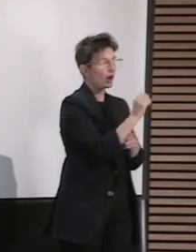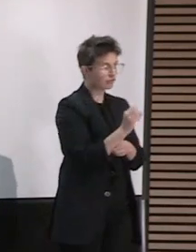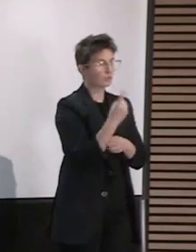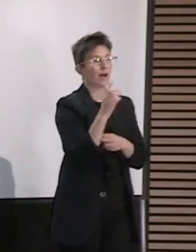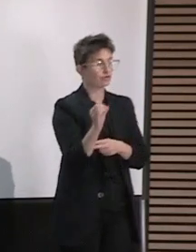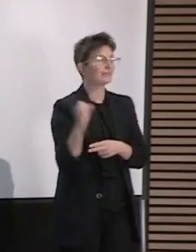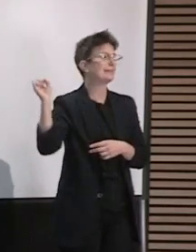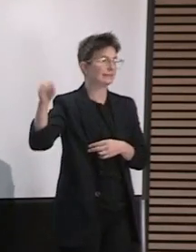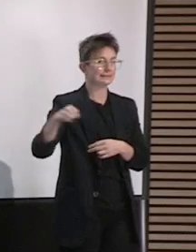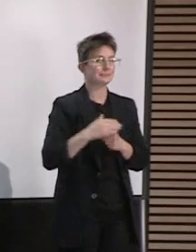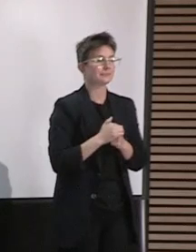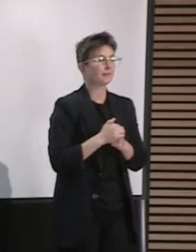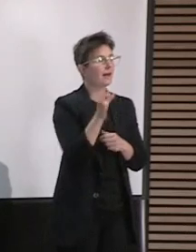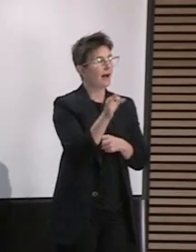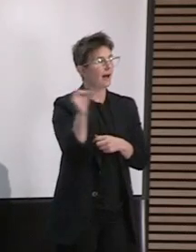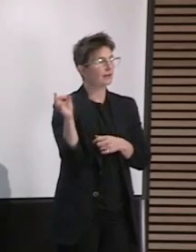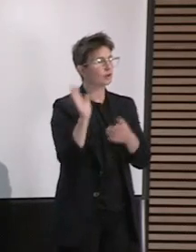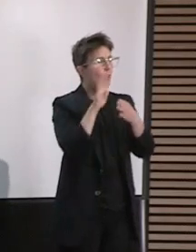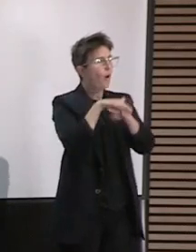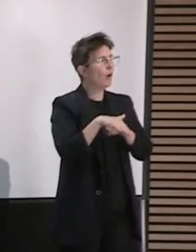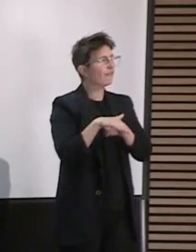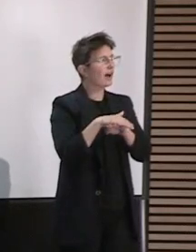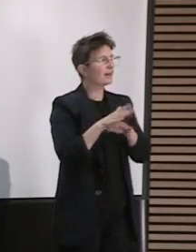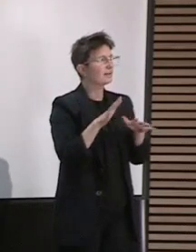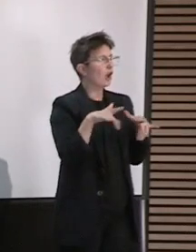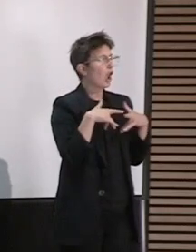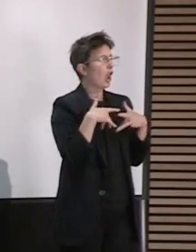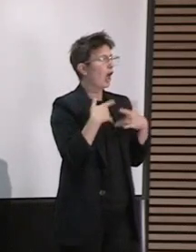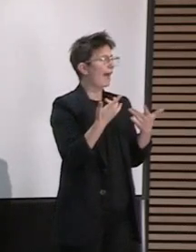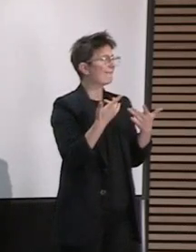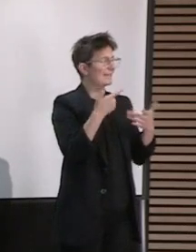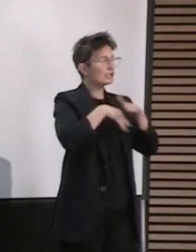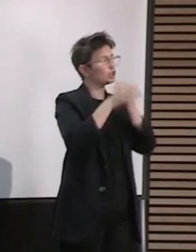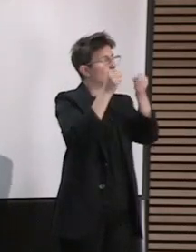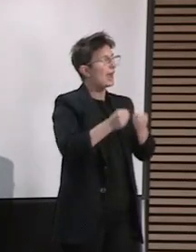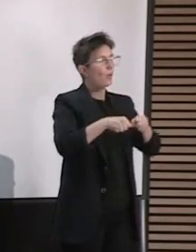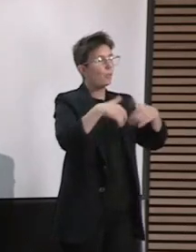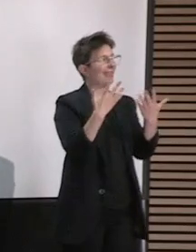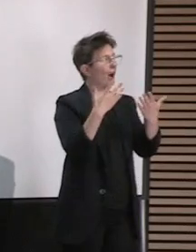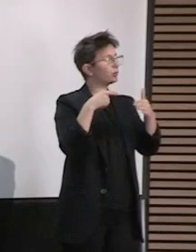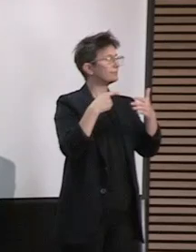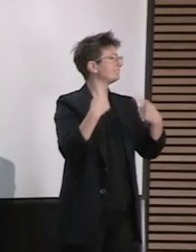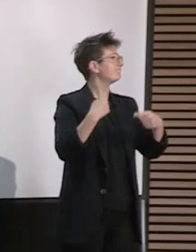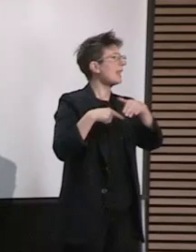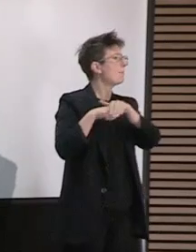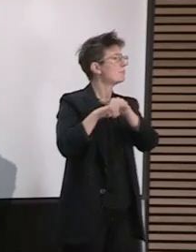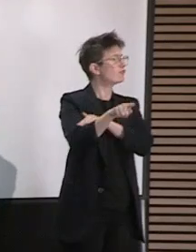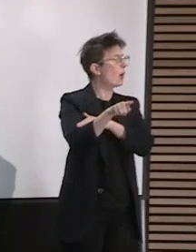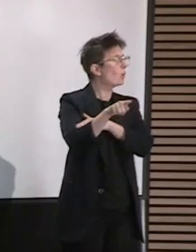pikitia pikitia he 100 te tangata ki ia kiriata. GROBONU He tika tena. Ko Scott Morrison inanahi i kii i whakatuwhera ia ki te Ko te kaiwhakatuma a